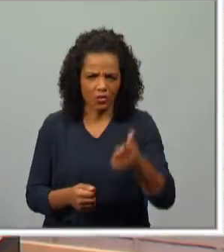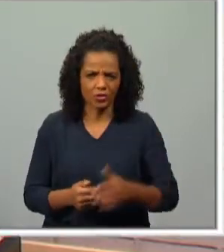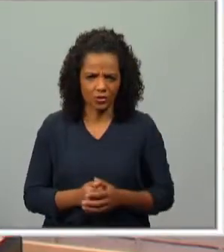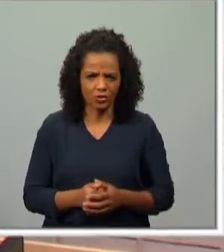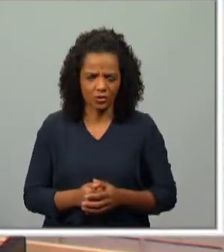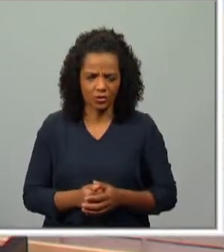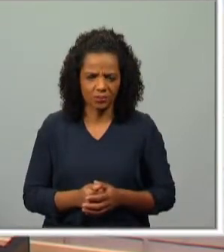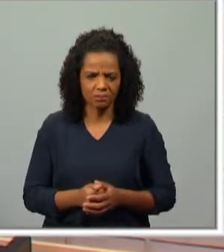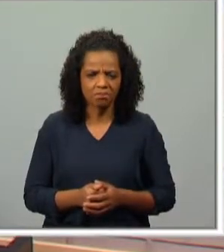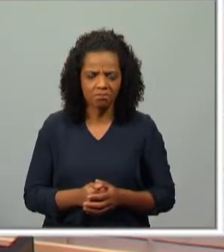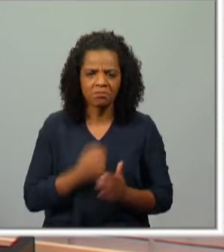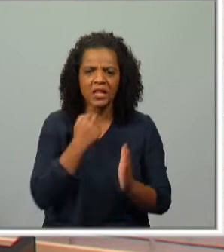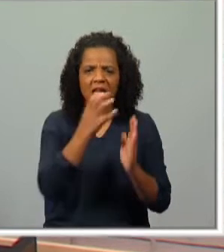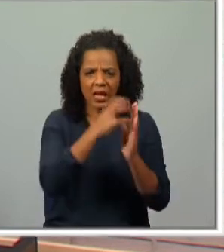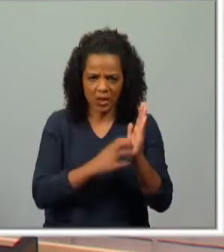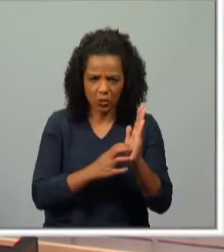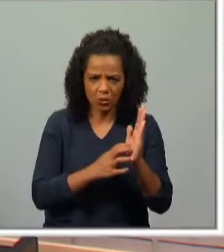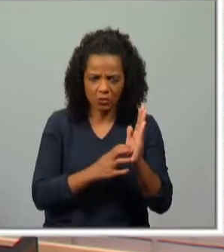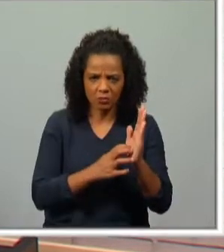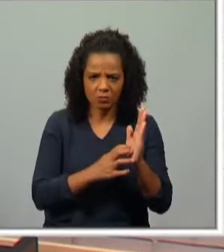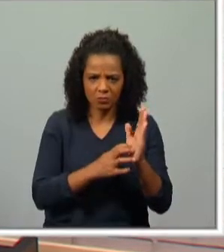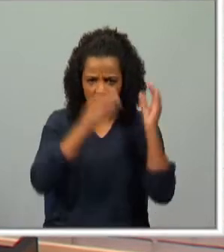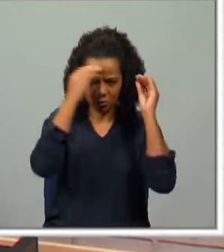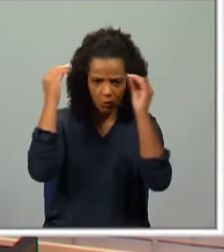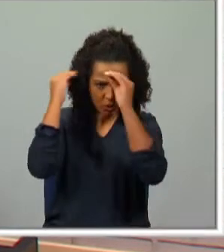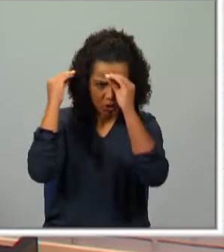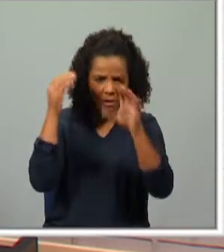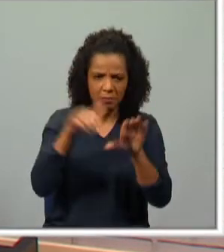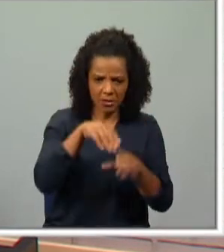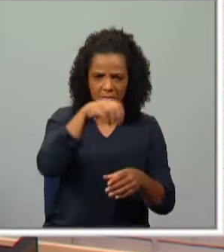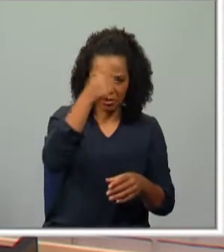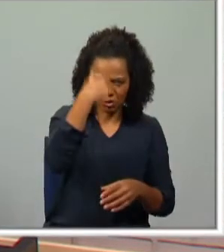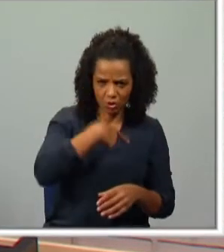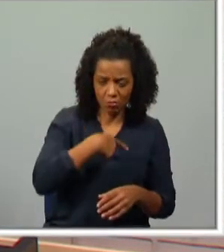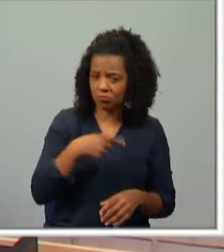Será que o narrador é uma personagem da história não é pois não ele nem usa a 敘述者是故事不是因為他甚至不使用